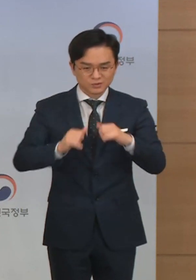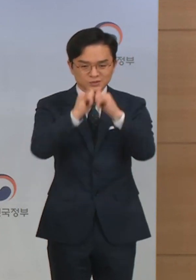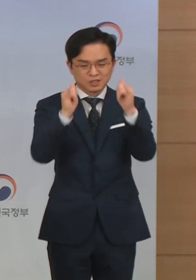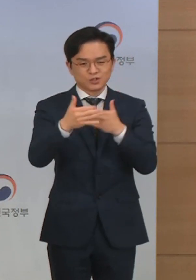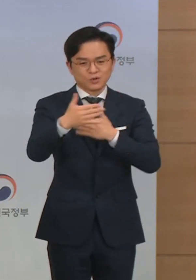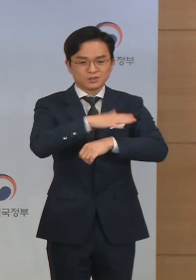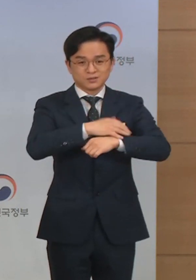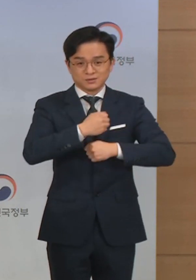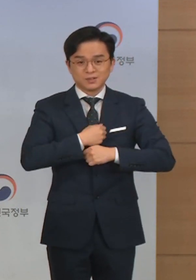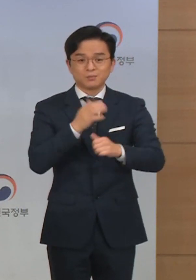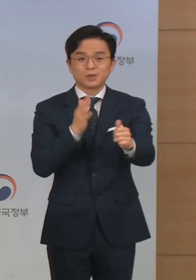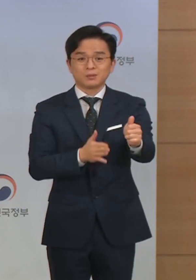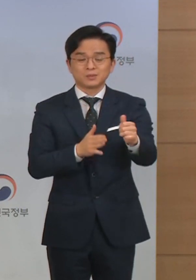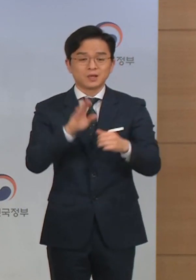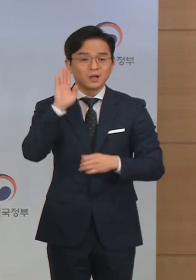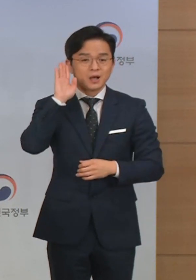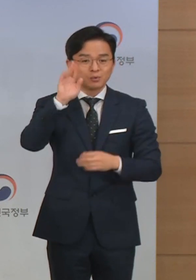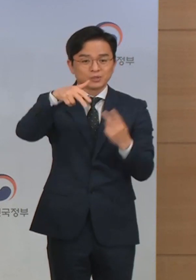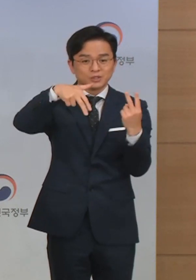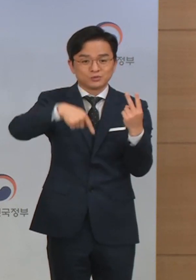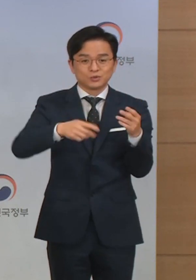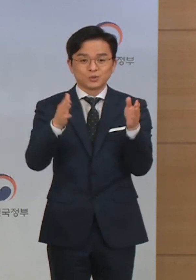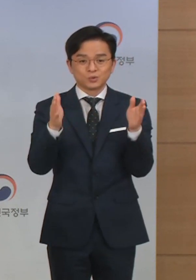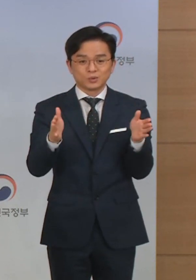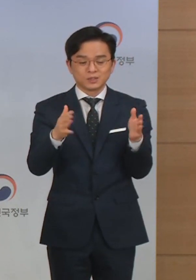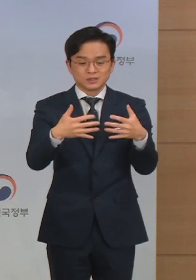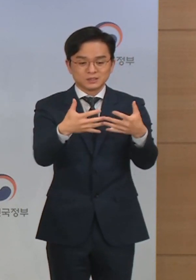앞으로 2주간 집단감염의 위험이 높은 종교시설